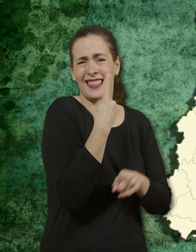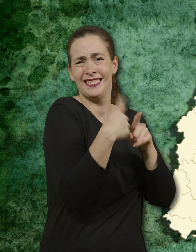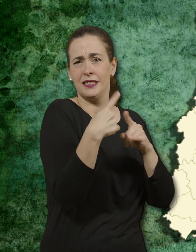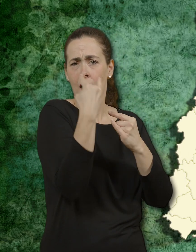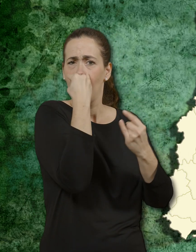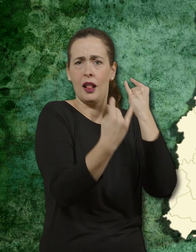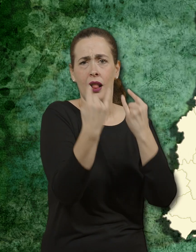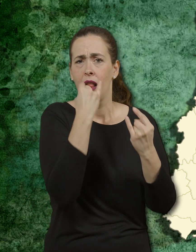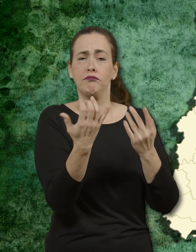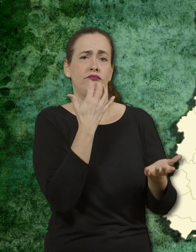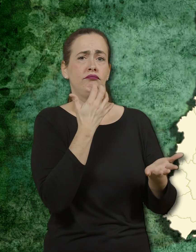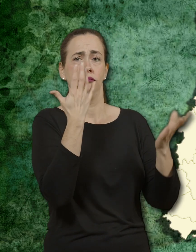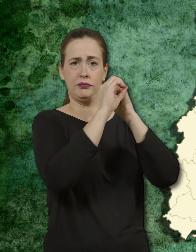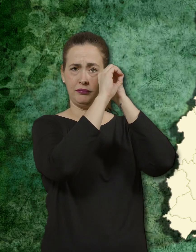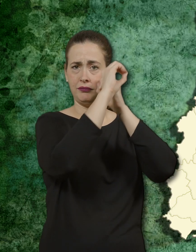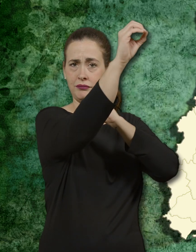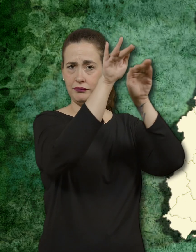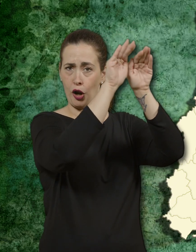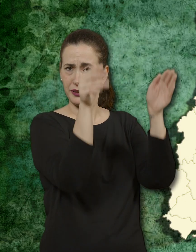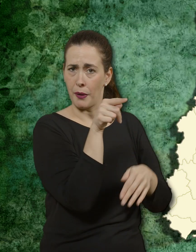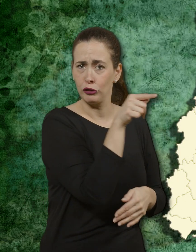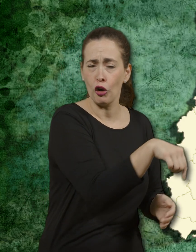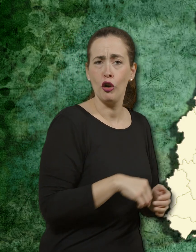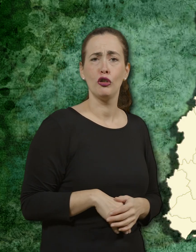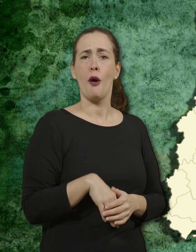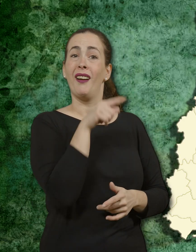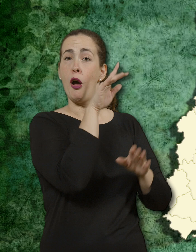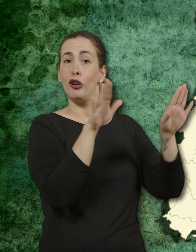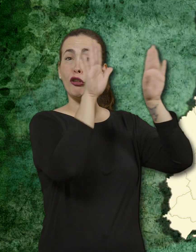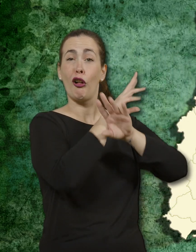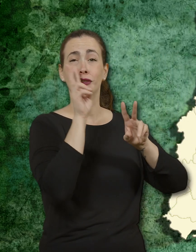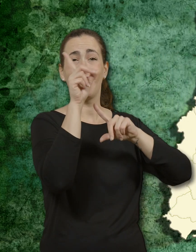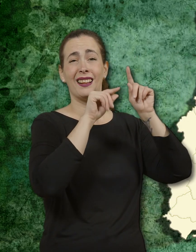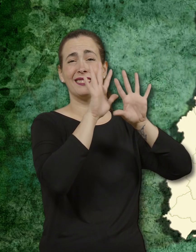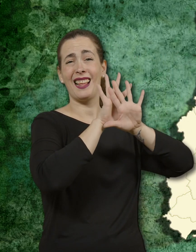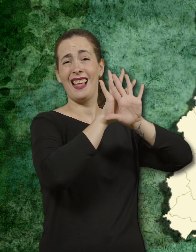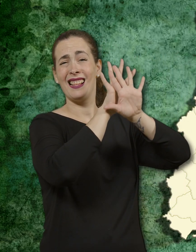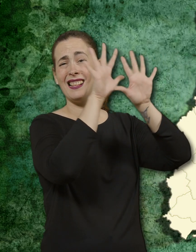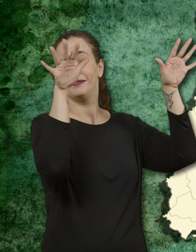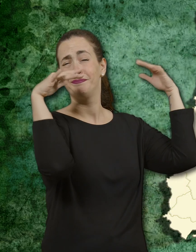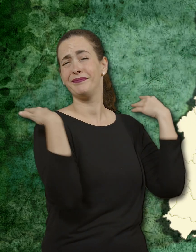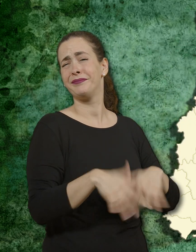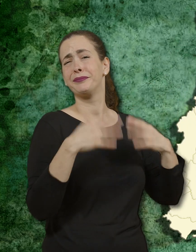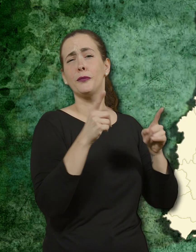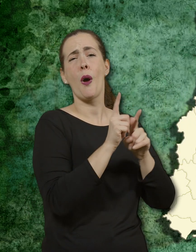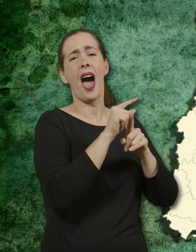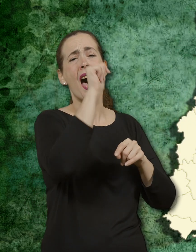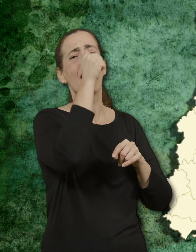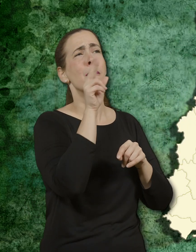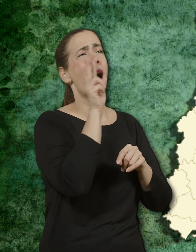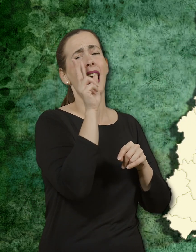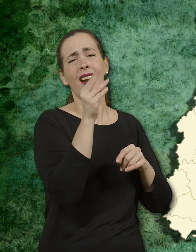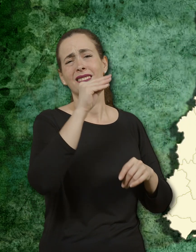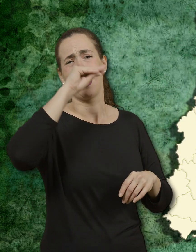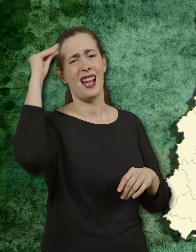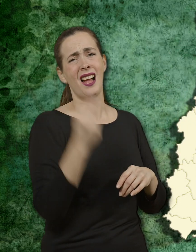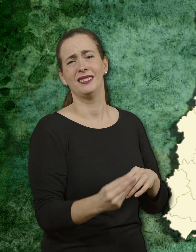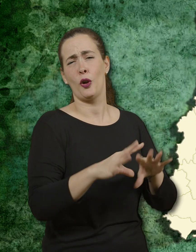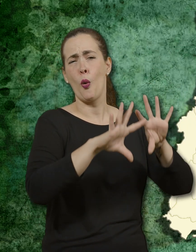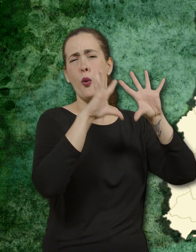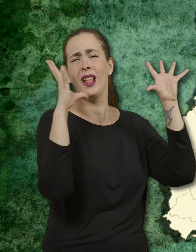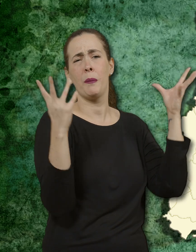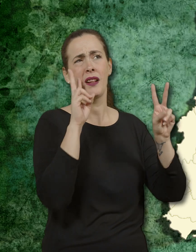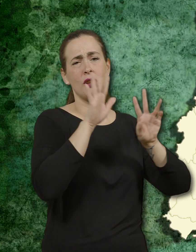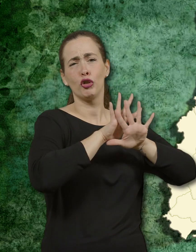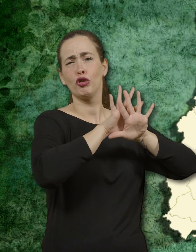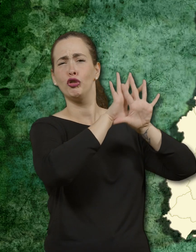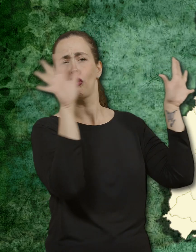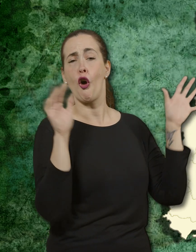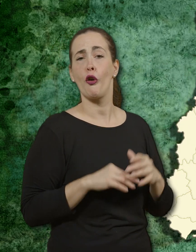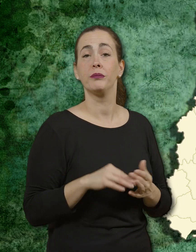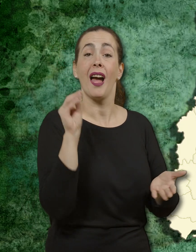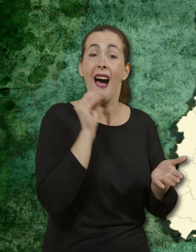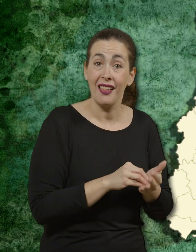des d'on les nits estrellades ens regalen imatges excepcionals de l'univers